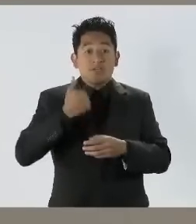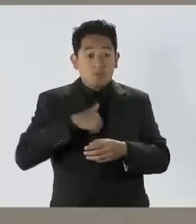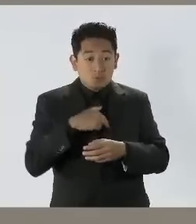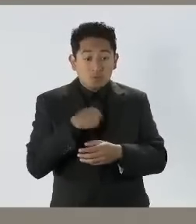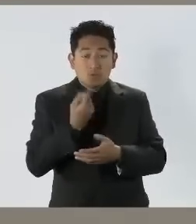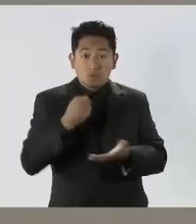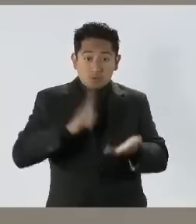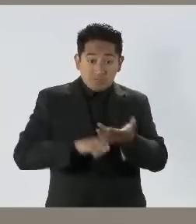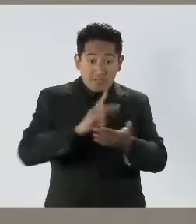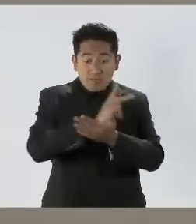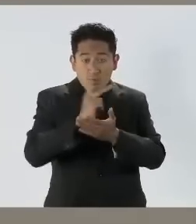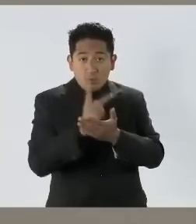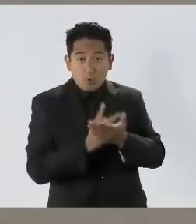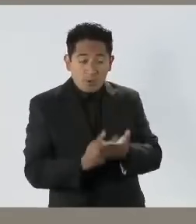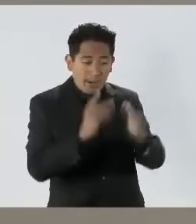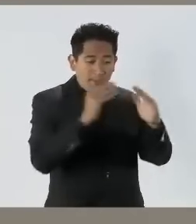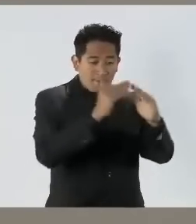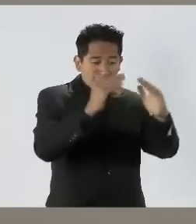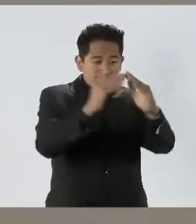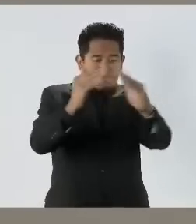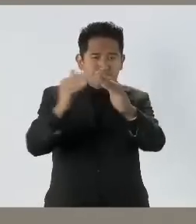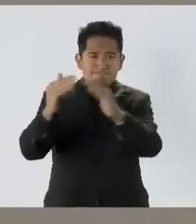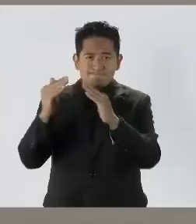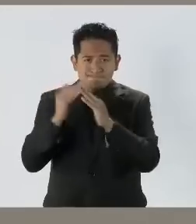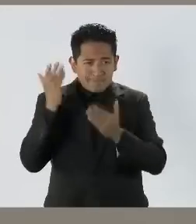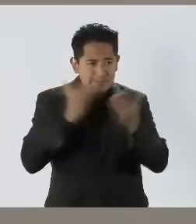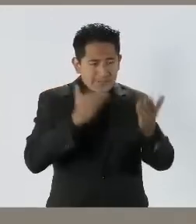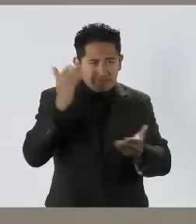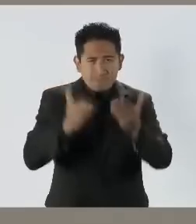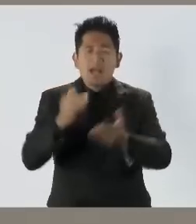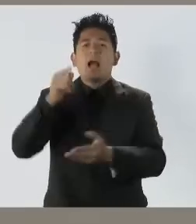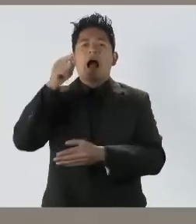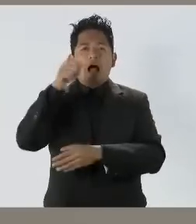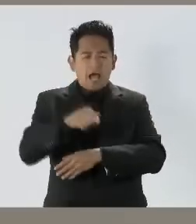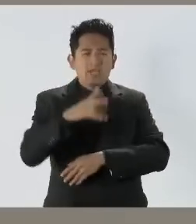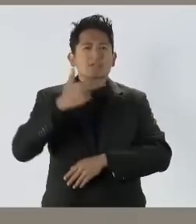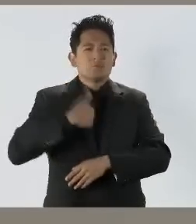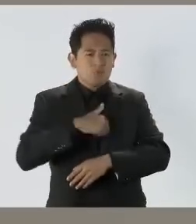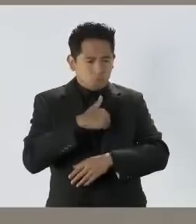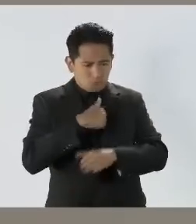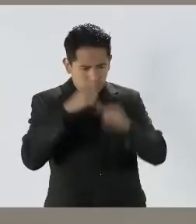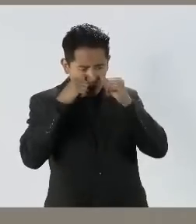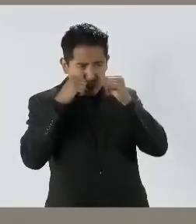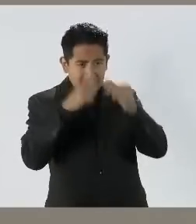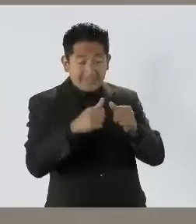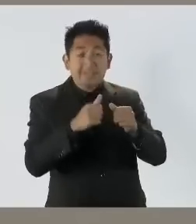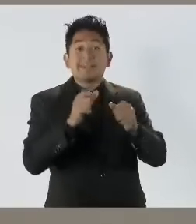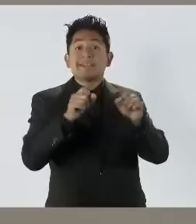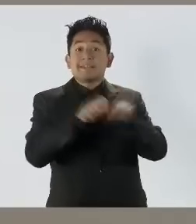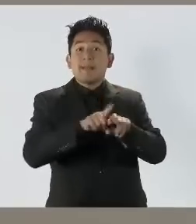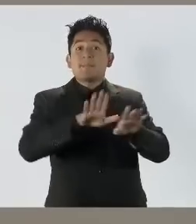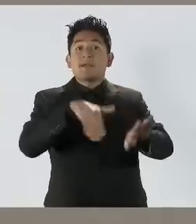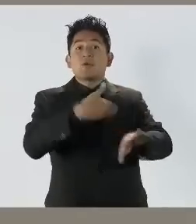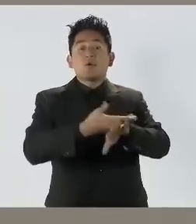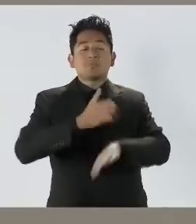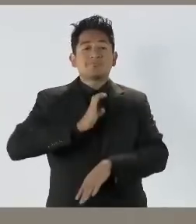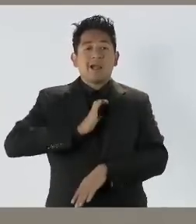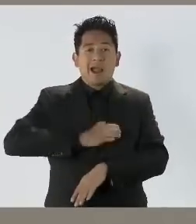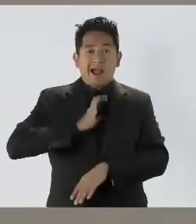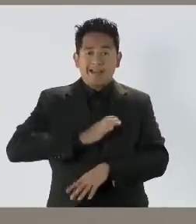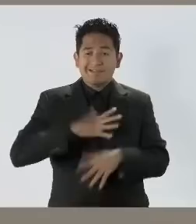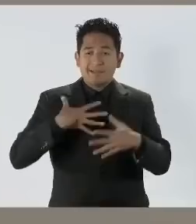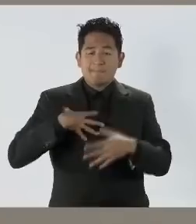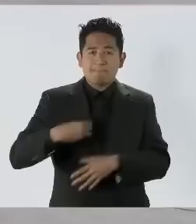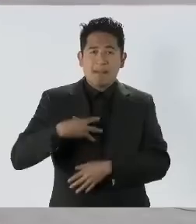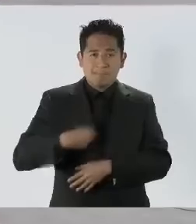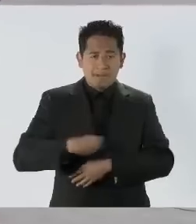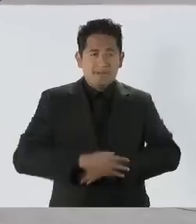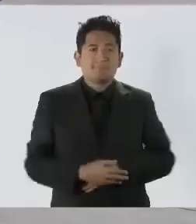énfasis a la lucha contra el cáncer de mama para ello vamos a adquirir e instalar 100 mastógrafo